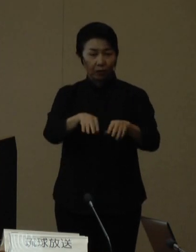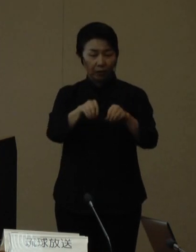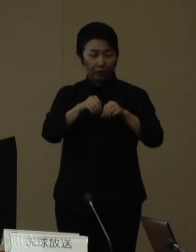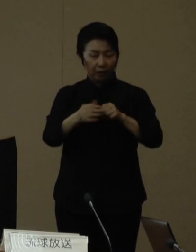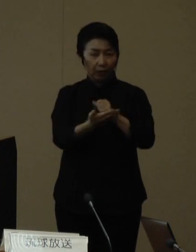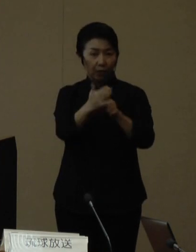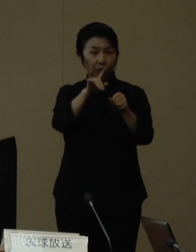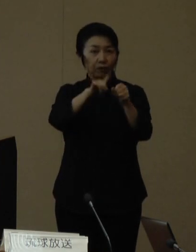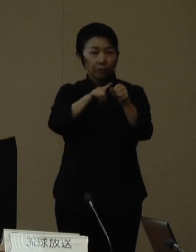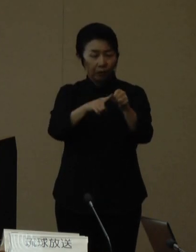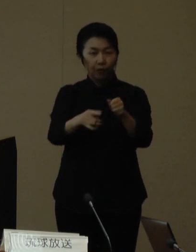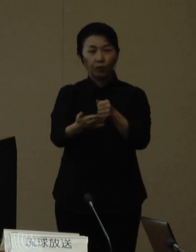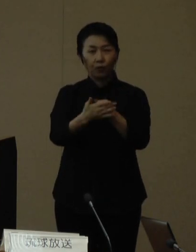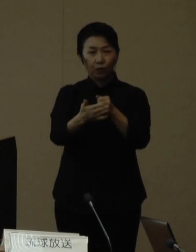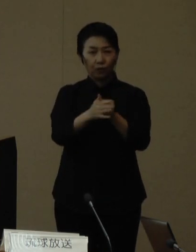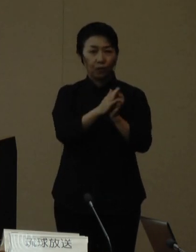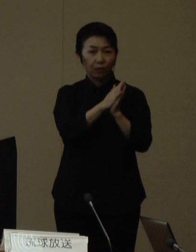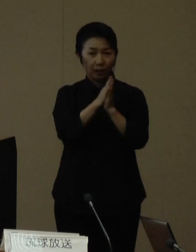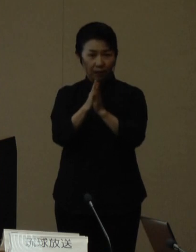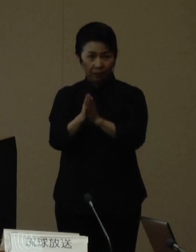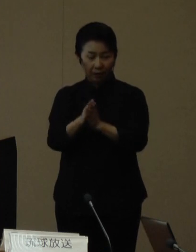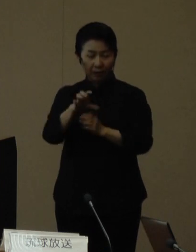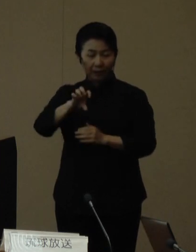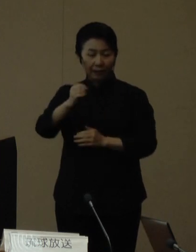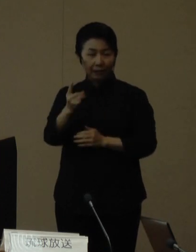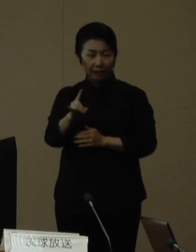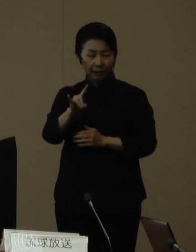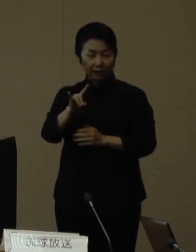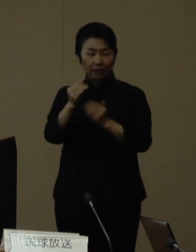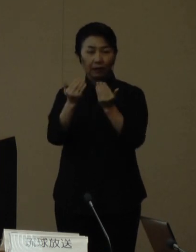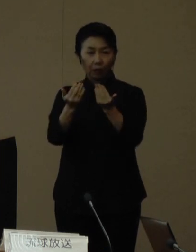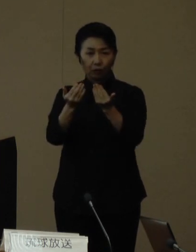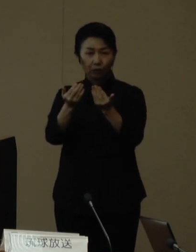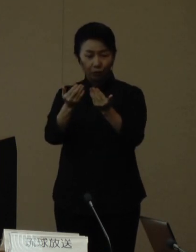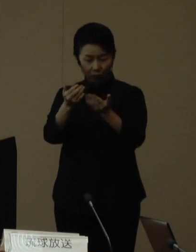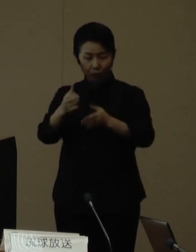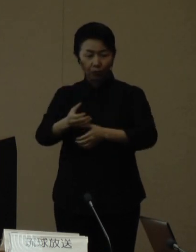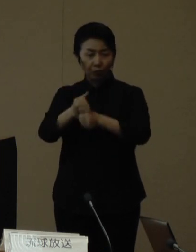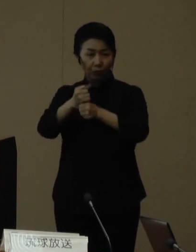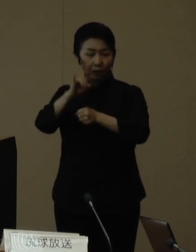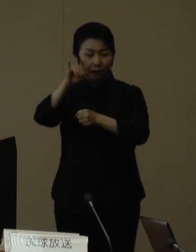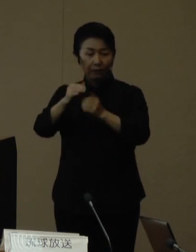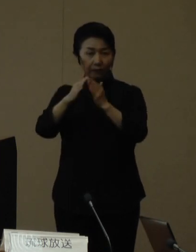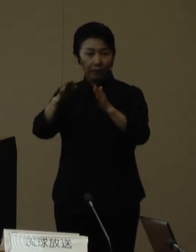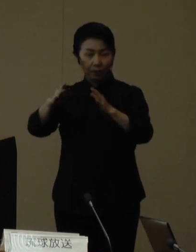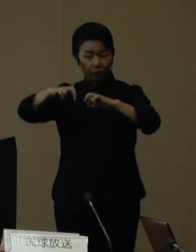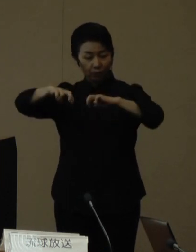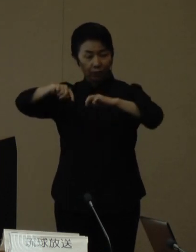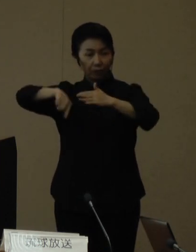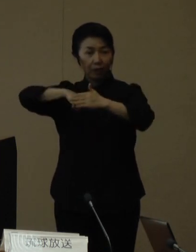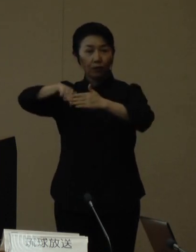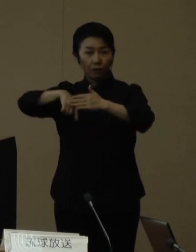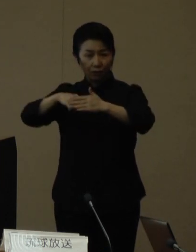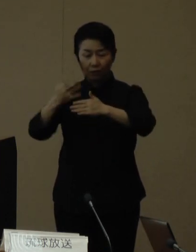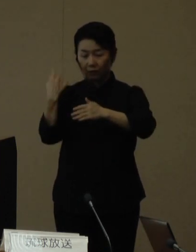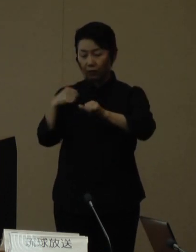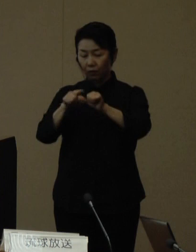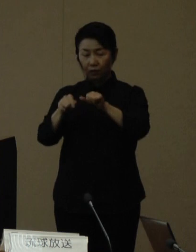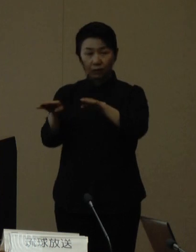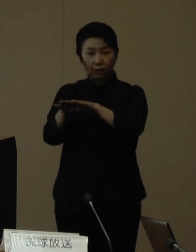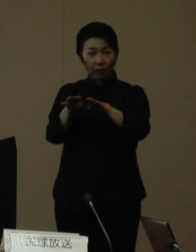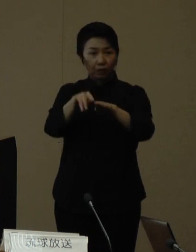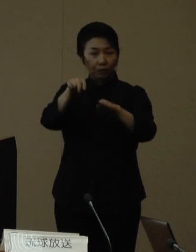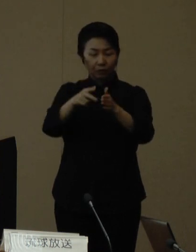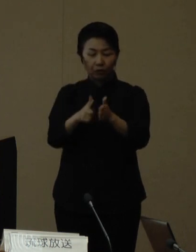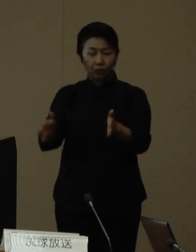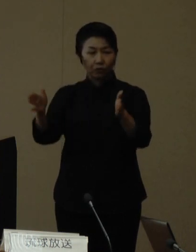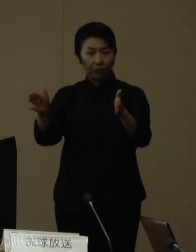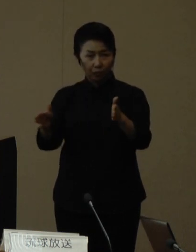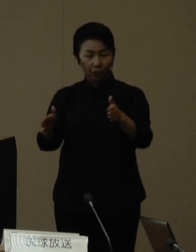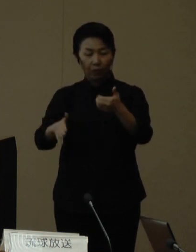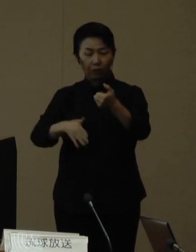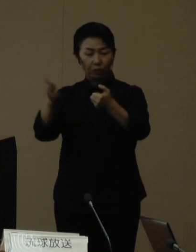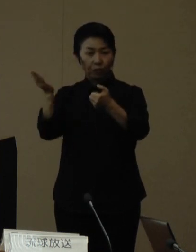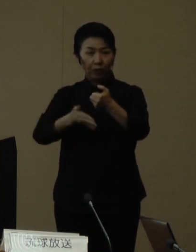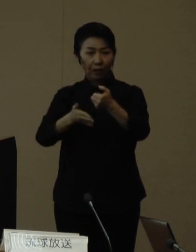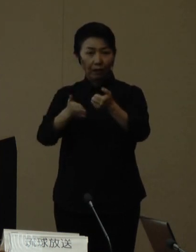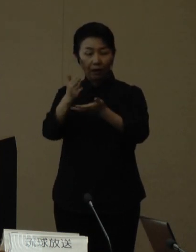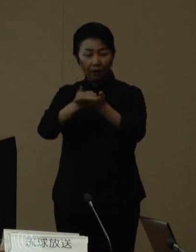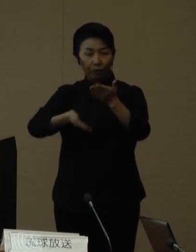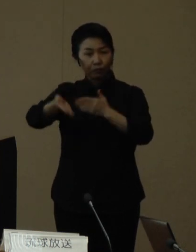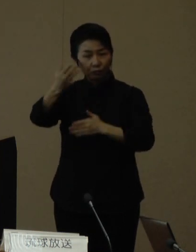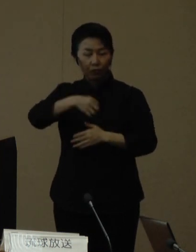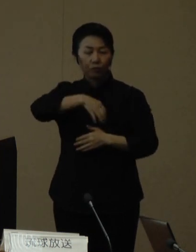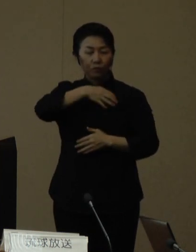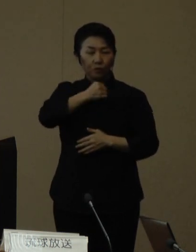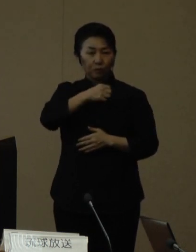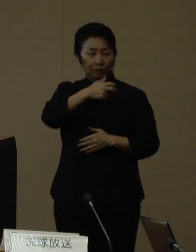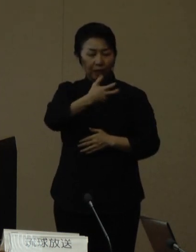疫学統計解析委員会の資料によりますと、連休後の約１週間における新規入院患者の50パーセント以上が70歳以上の方となっており、